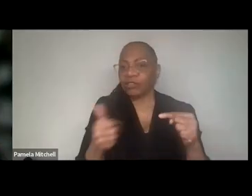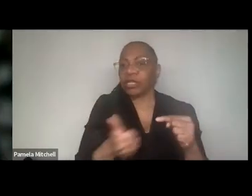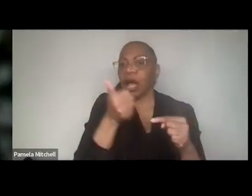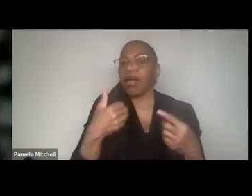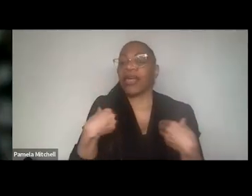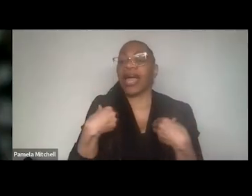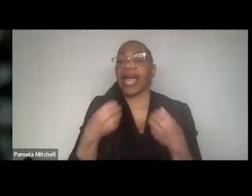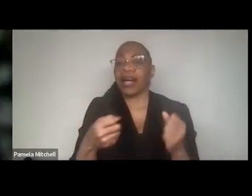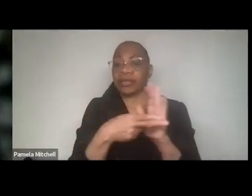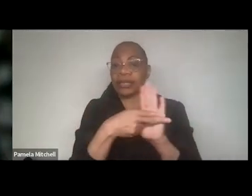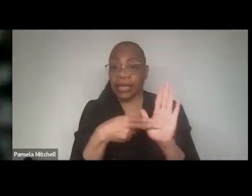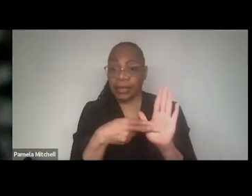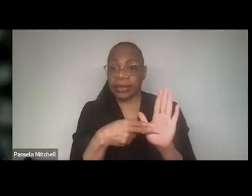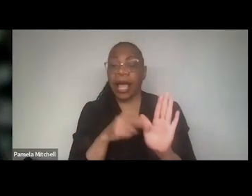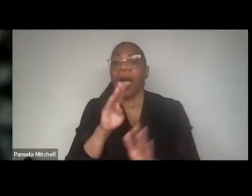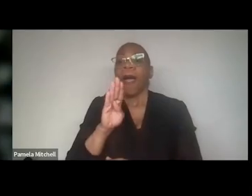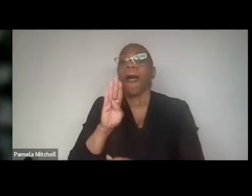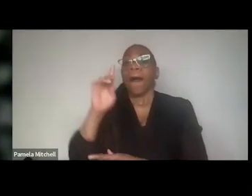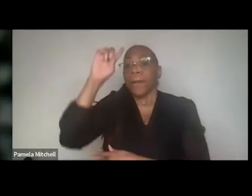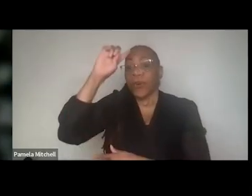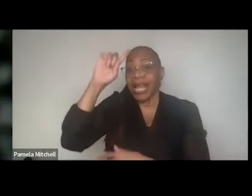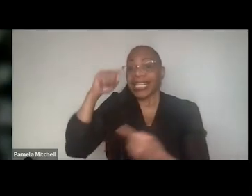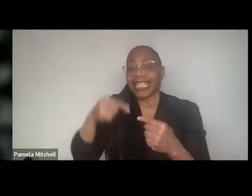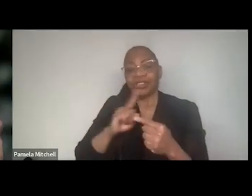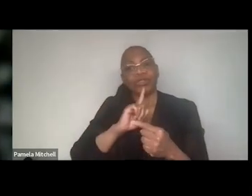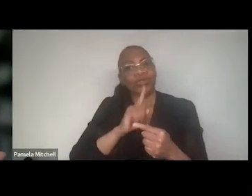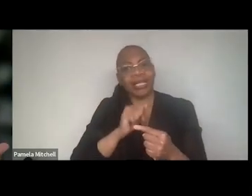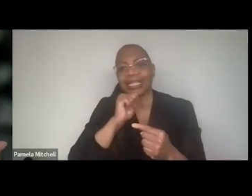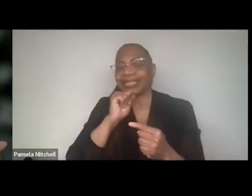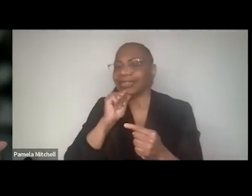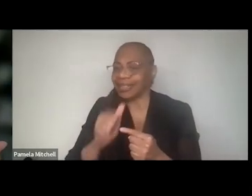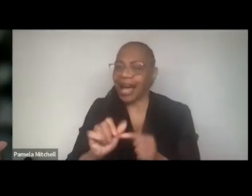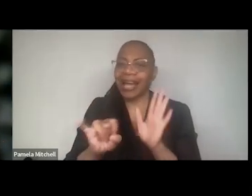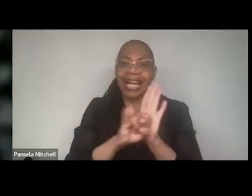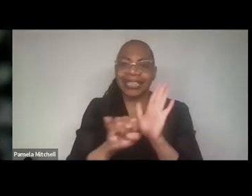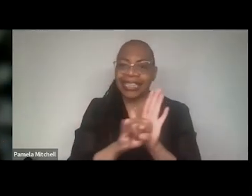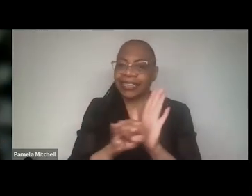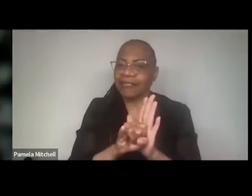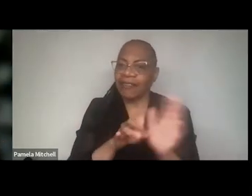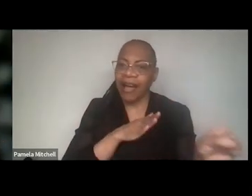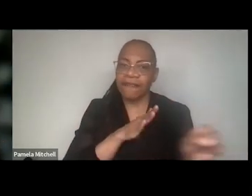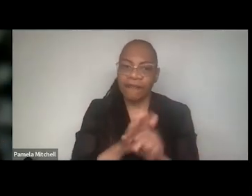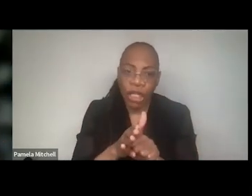las lesiones cerebrales están subidentificadas, subreportadas, y pueden no estar documentadas en el historial médico de alguien